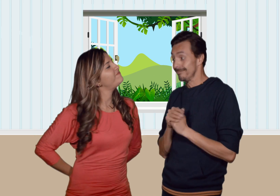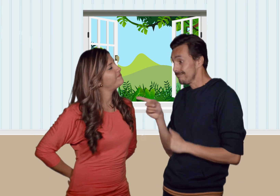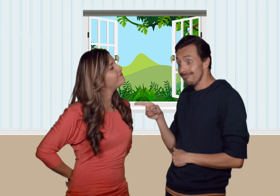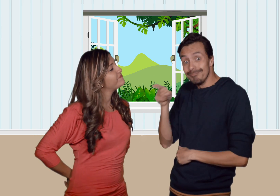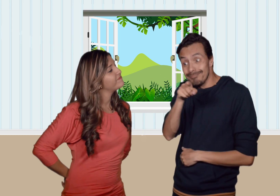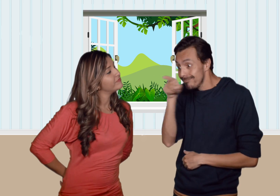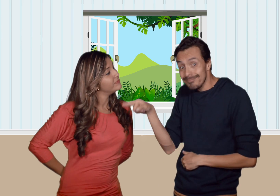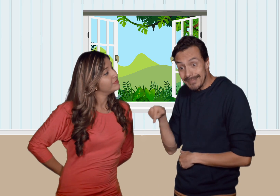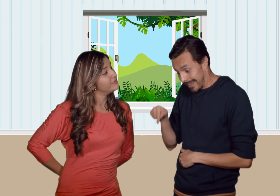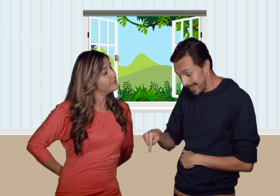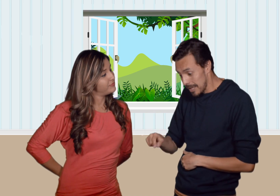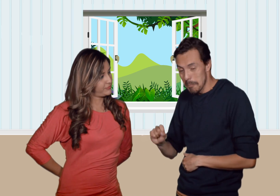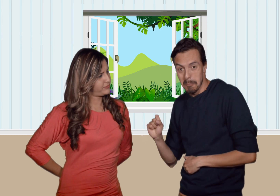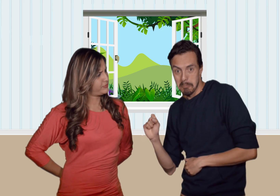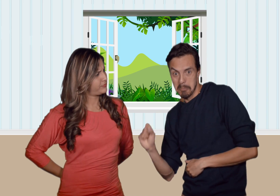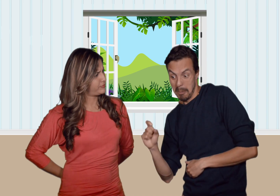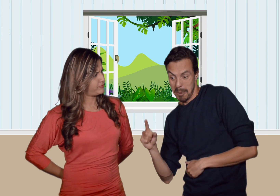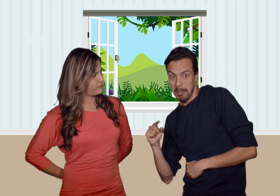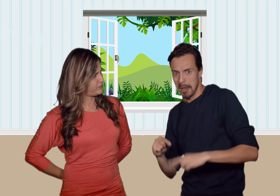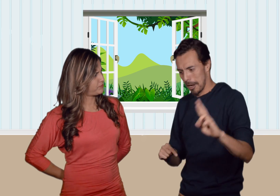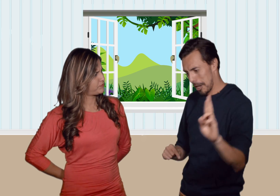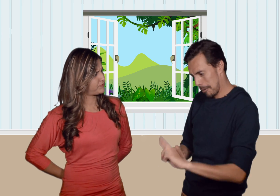Ustedes nos ayudaron a responder las preguntas,